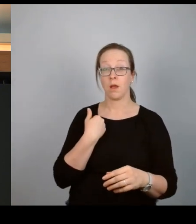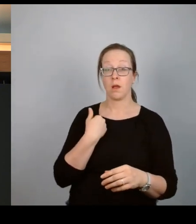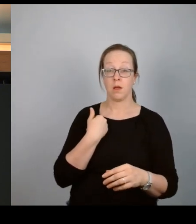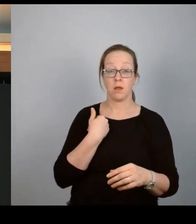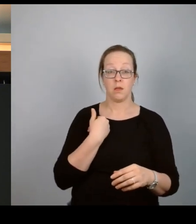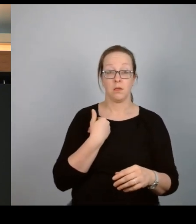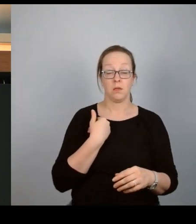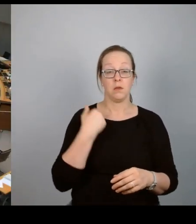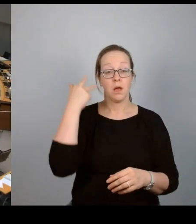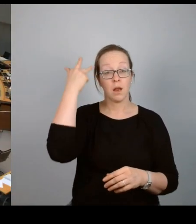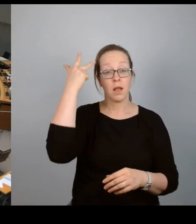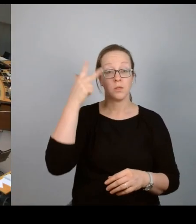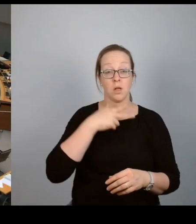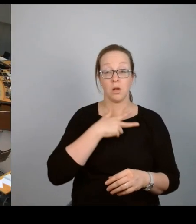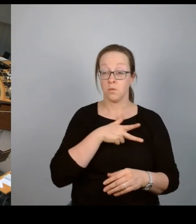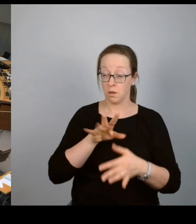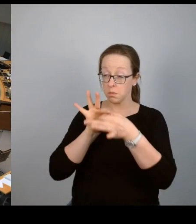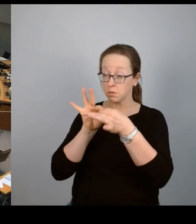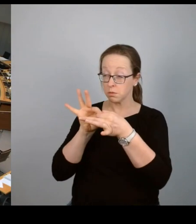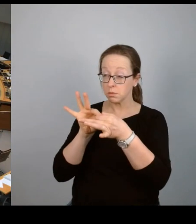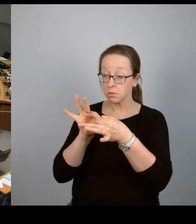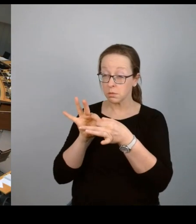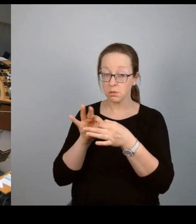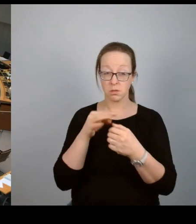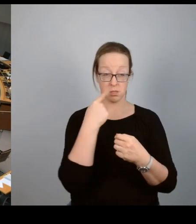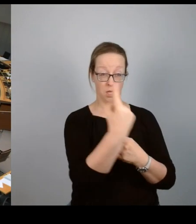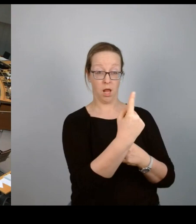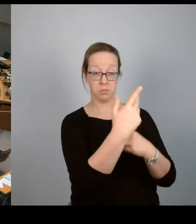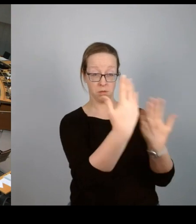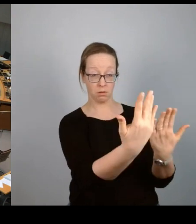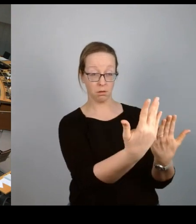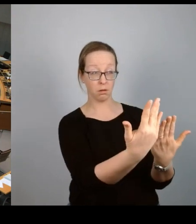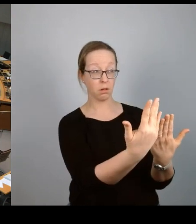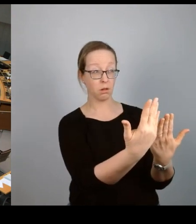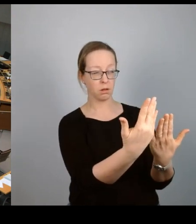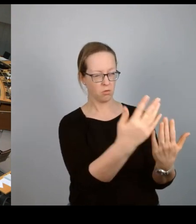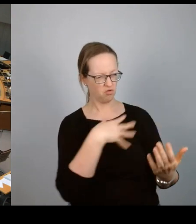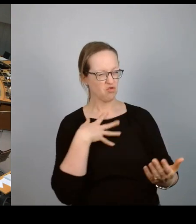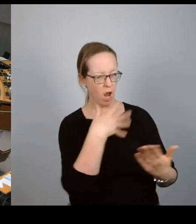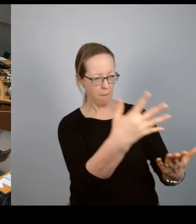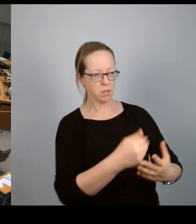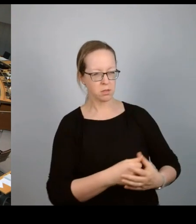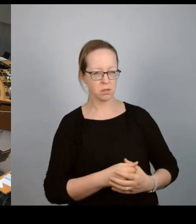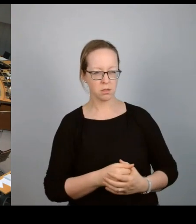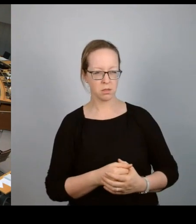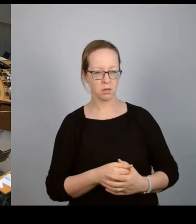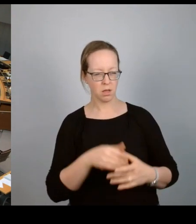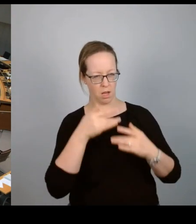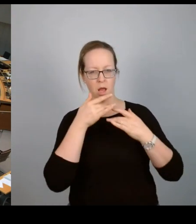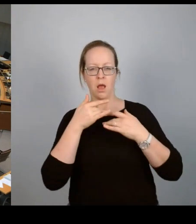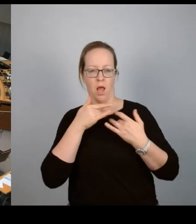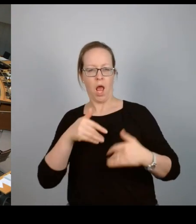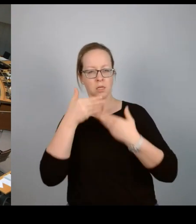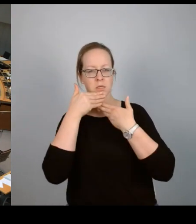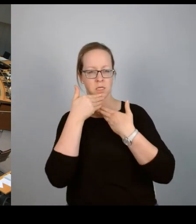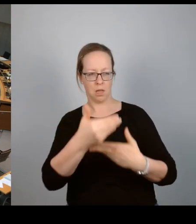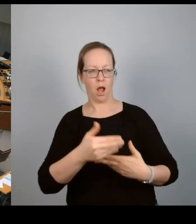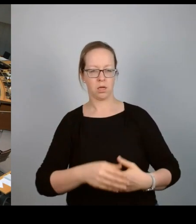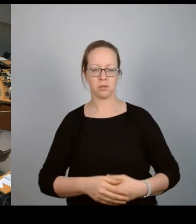(Rednerwechsel) Bitte schön, Herr Kollege Schlüsselburg. (Rednerwechsel) Herr Präsidentin, wenn sich einer schämen sollte. Herr Vallendar, gucken Sie mich an.